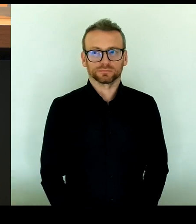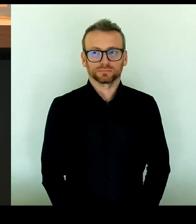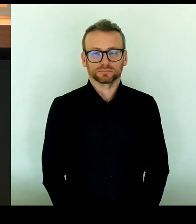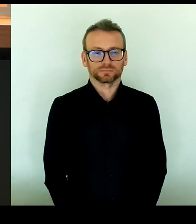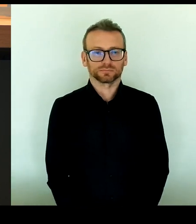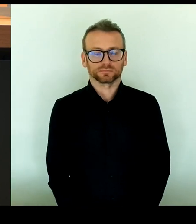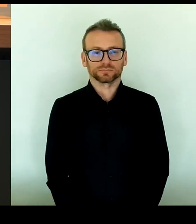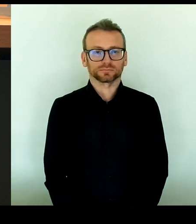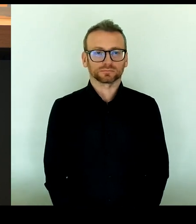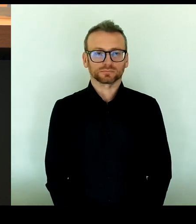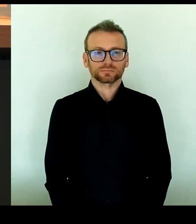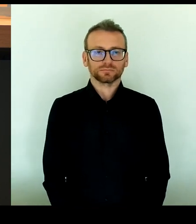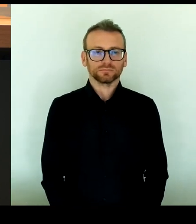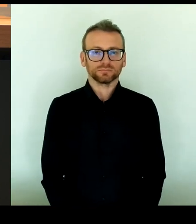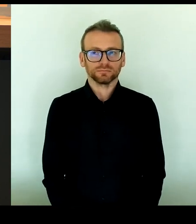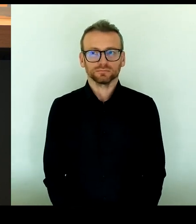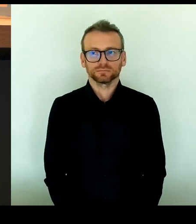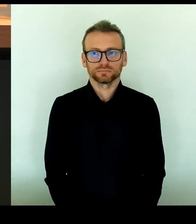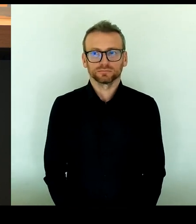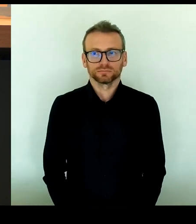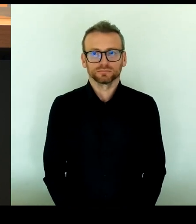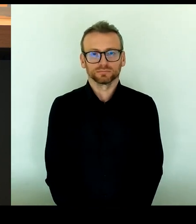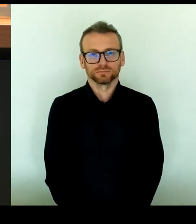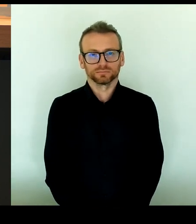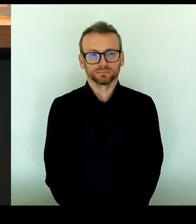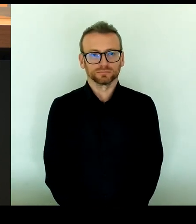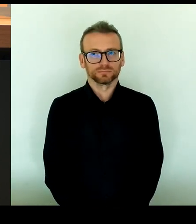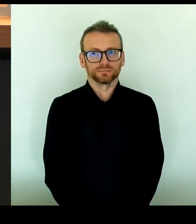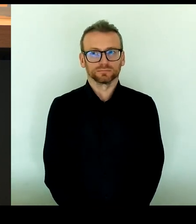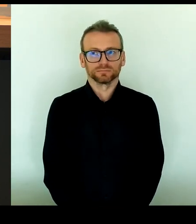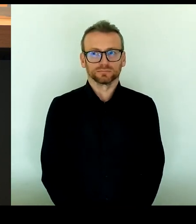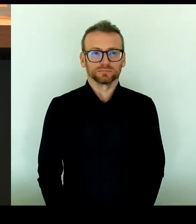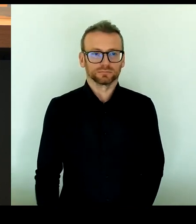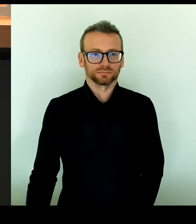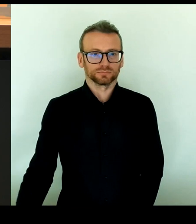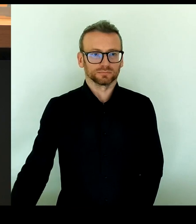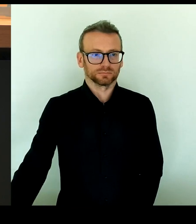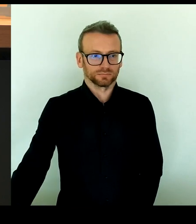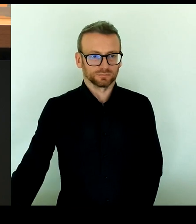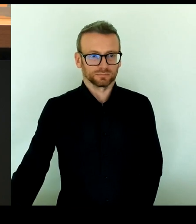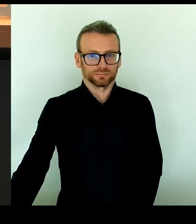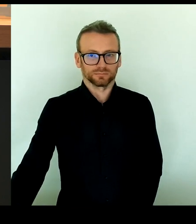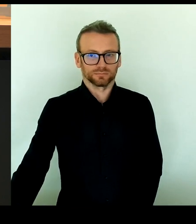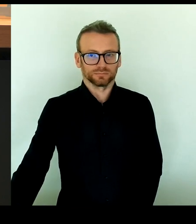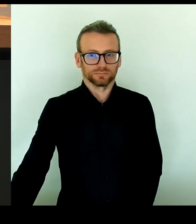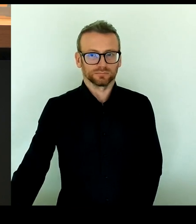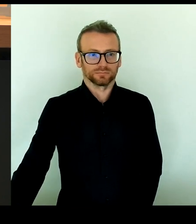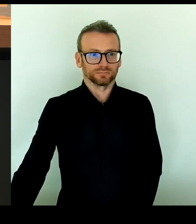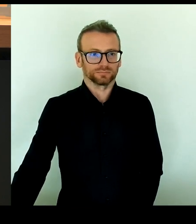eigentlich Selbstverständlichke. Und dann haben Sie ja auch sehr viel Positives gesagt. Dafür ganz herzlichen Dank.